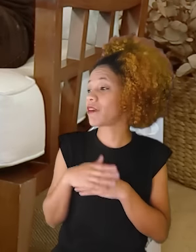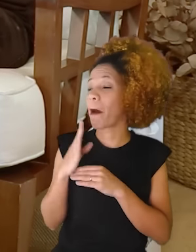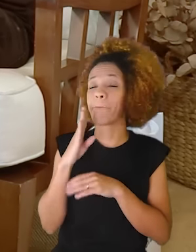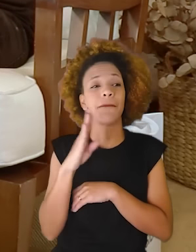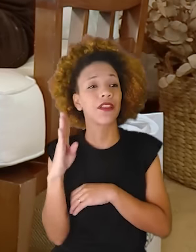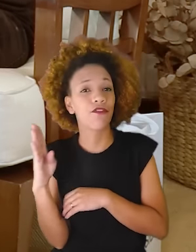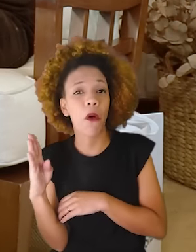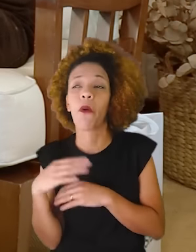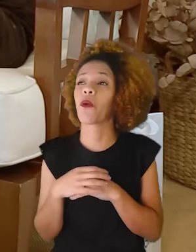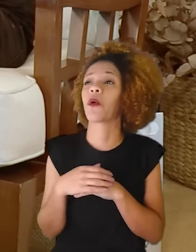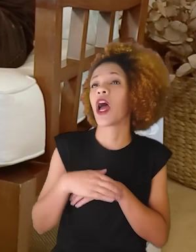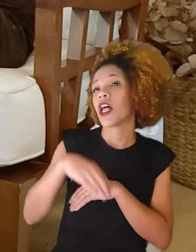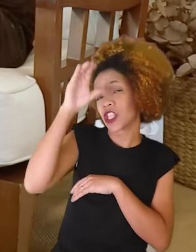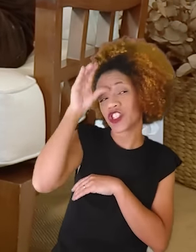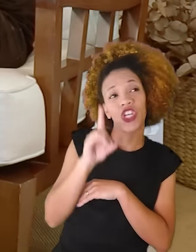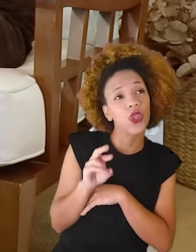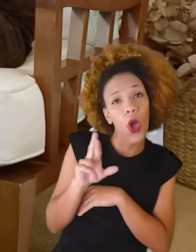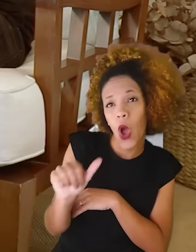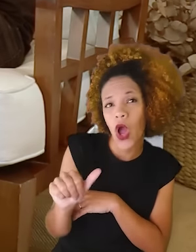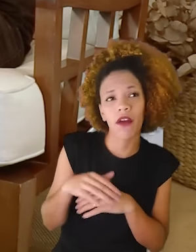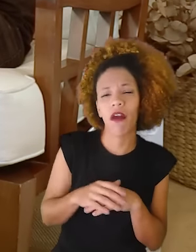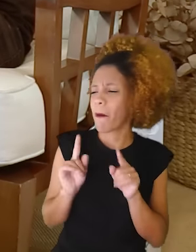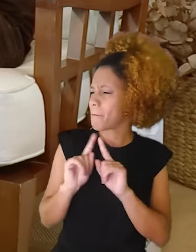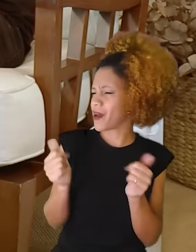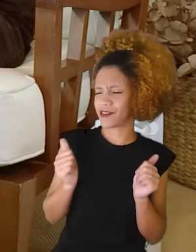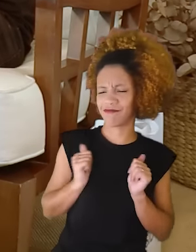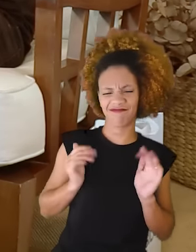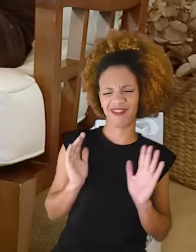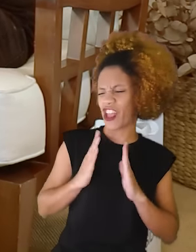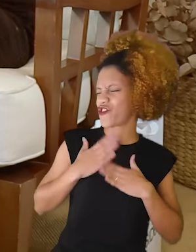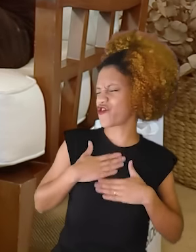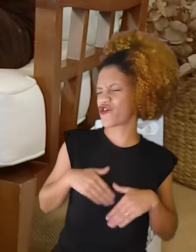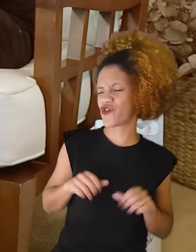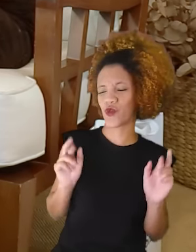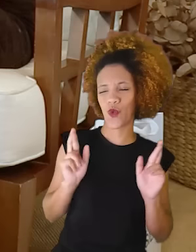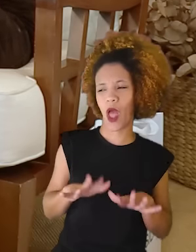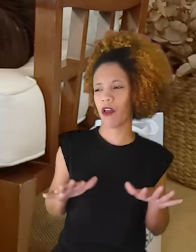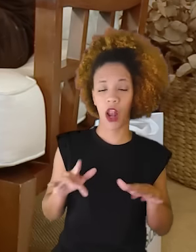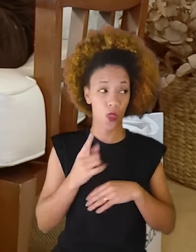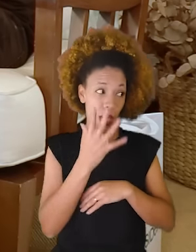falando de Botafogo falando que te adora fal Ah mas ah mas ele é é de boaça Ah tá ele não é bravo